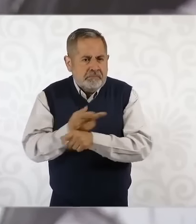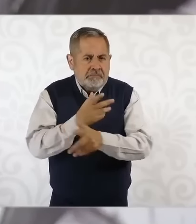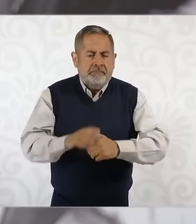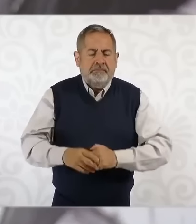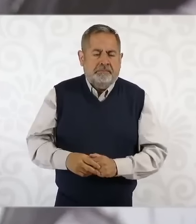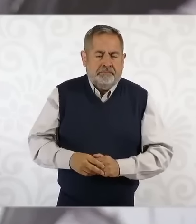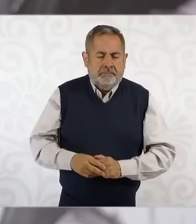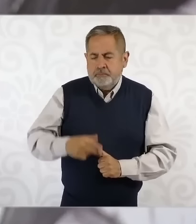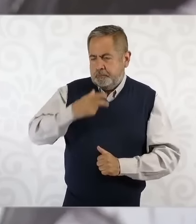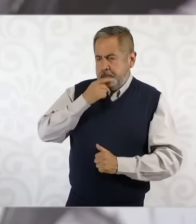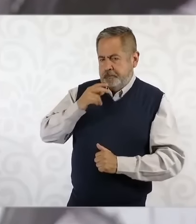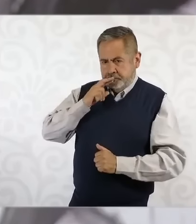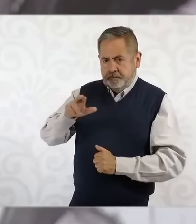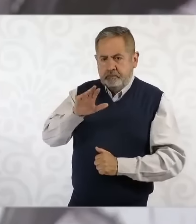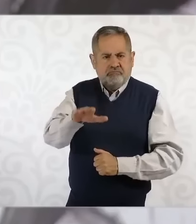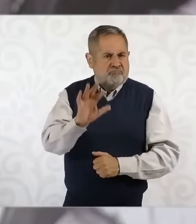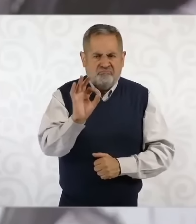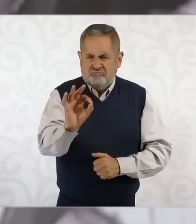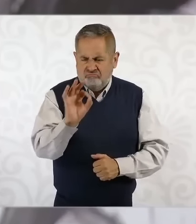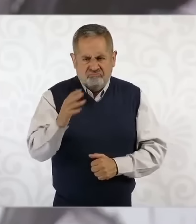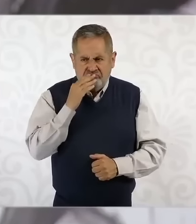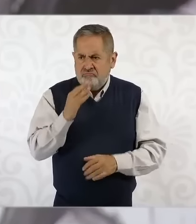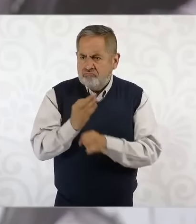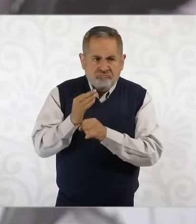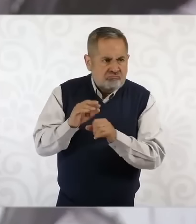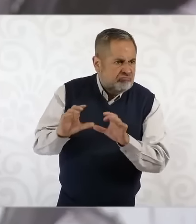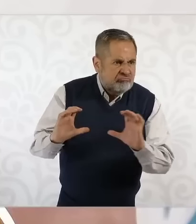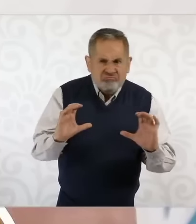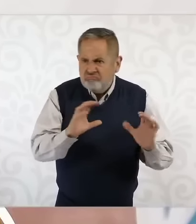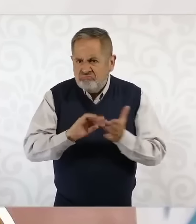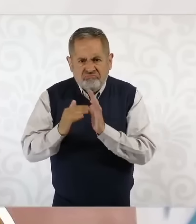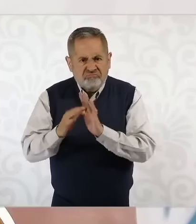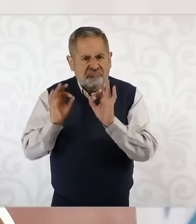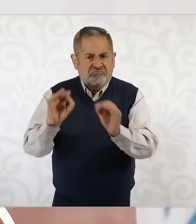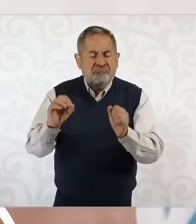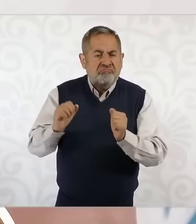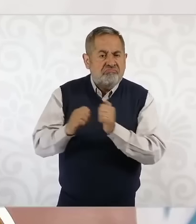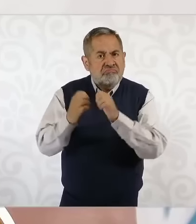muy adecuada, muy exitosa, lo diría yo, con las con las entidades federativas. Aquí el trabajo